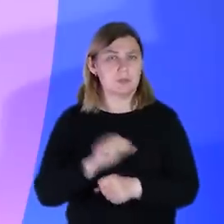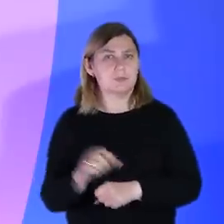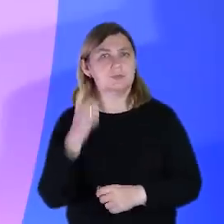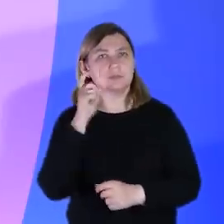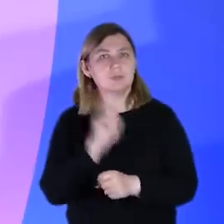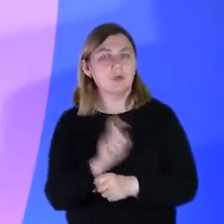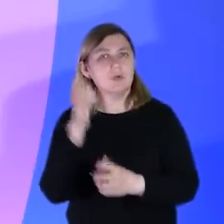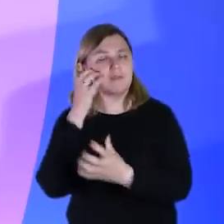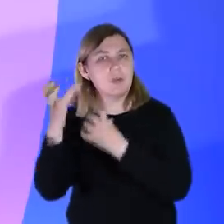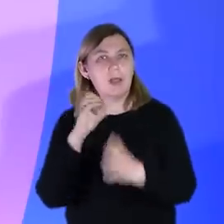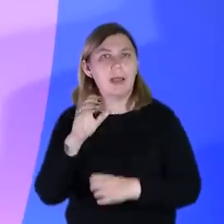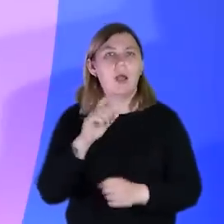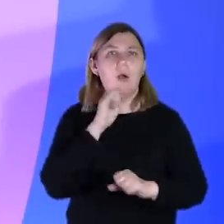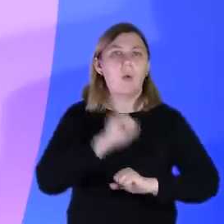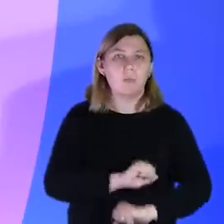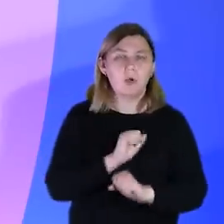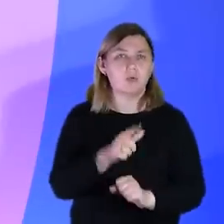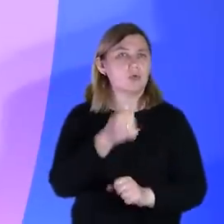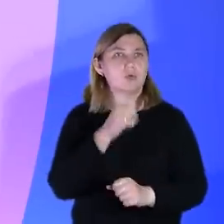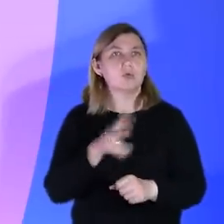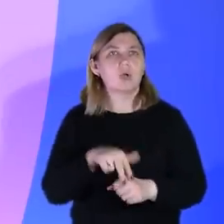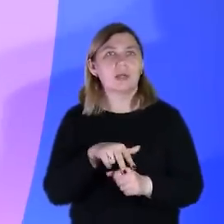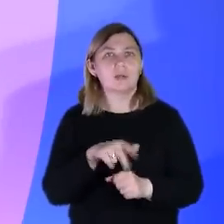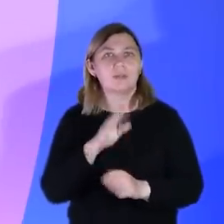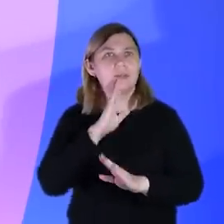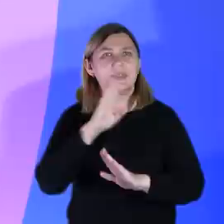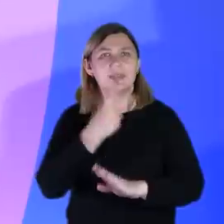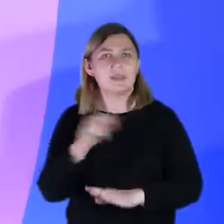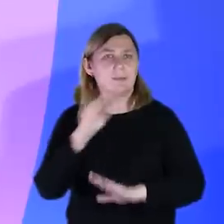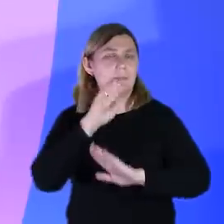albo obronny to są wszelkie działania, które mają uniemożliwić dotarcie